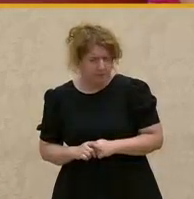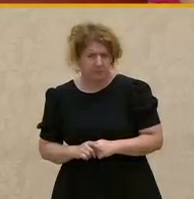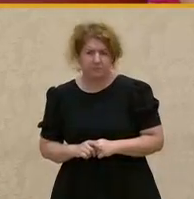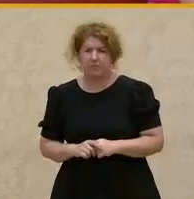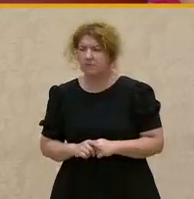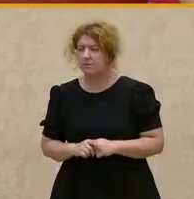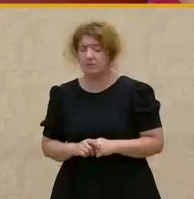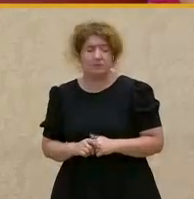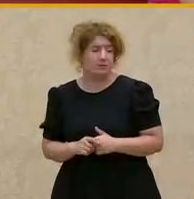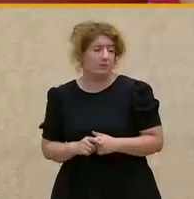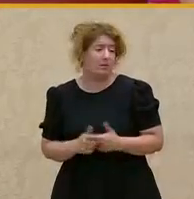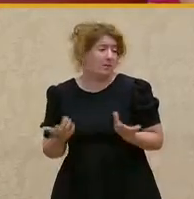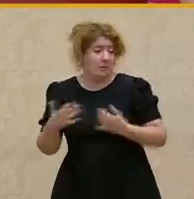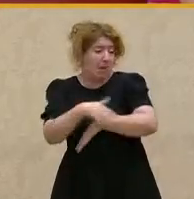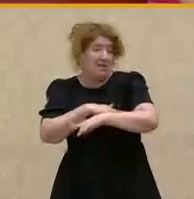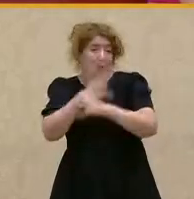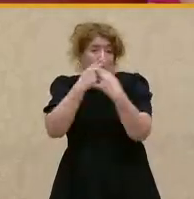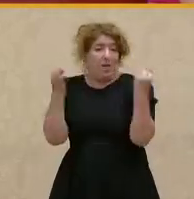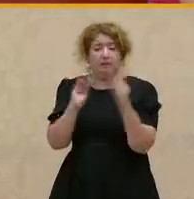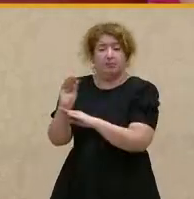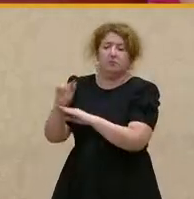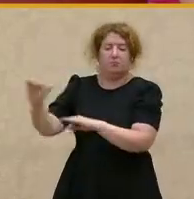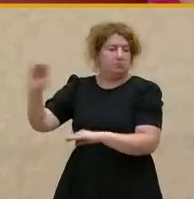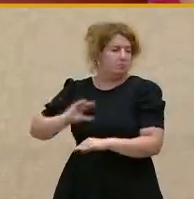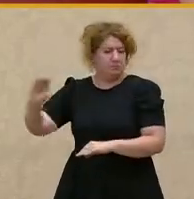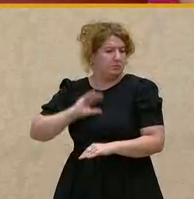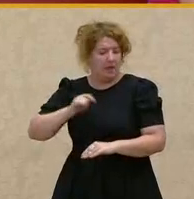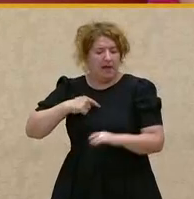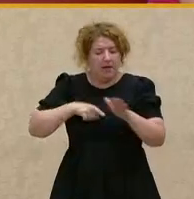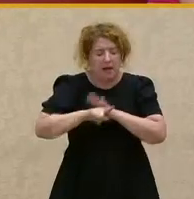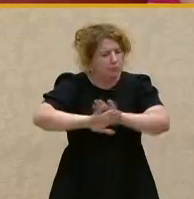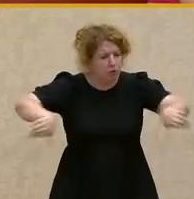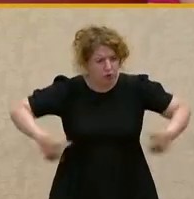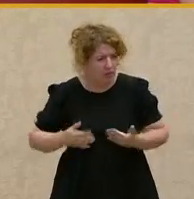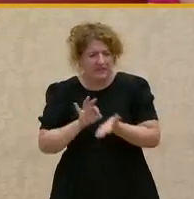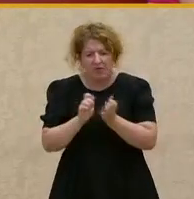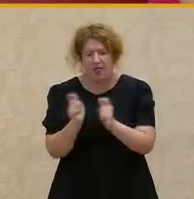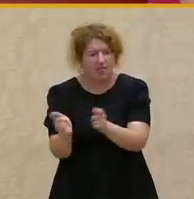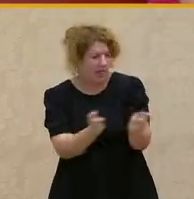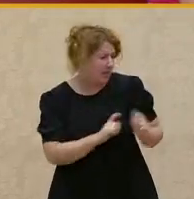la Administración les paga para que ellos puedan gestionar esos servicios. Y además lo hacen con